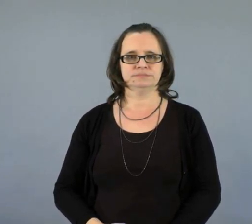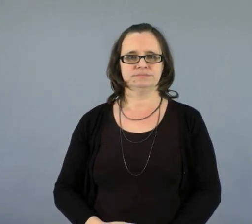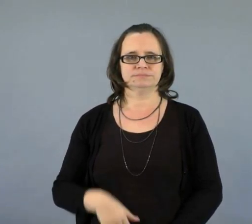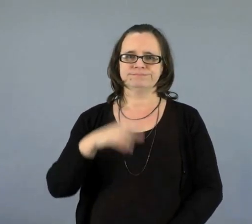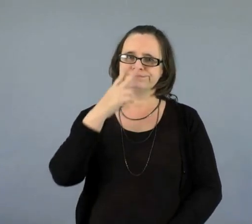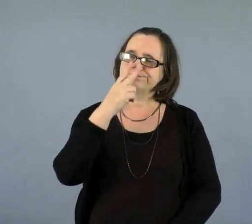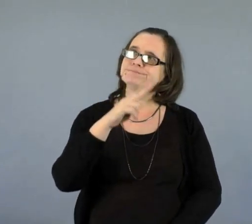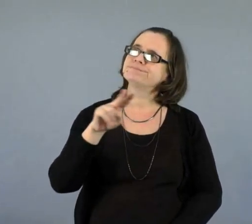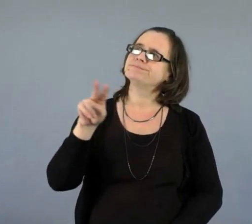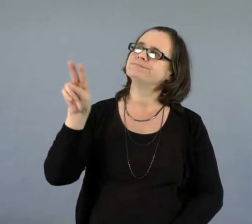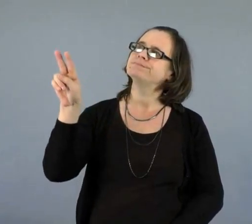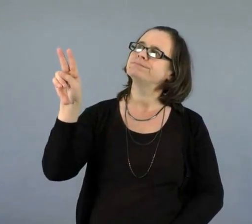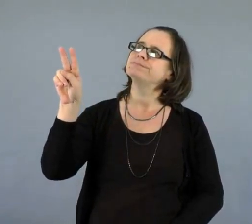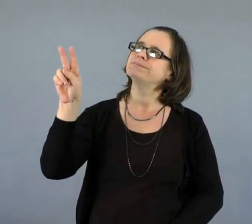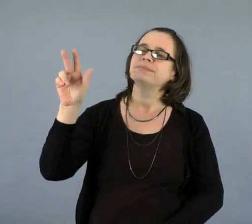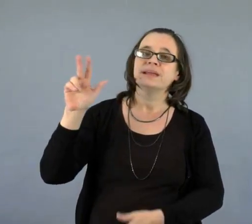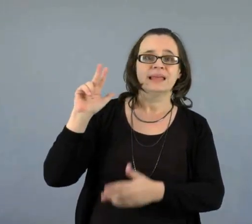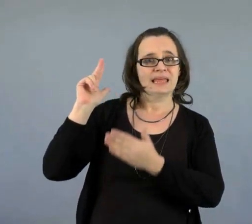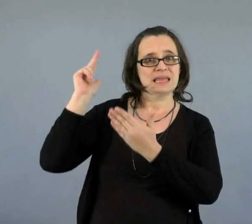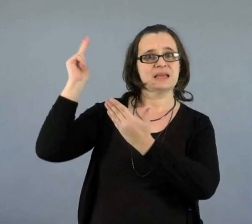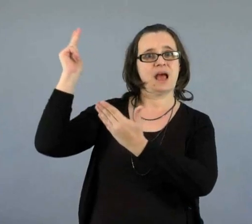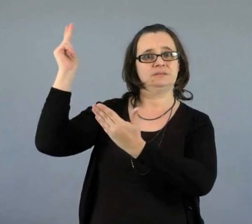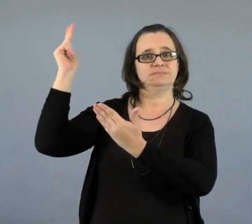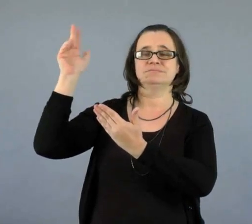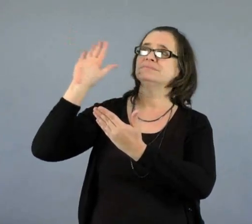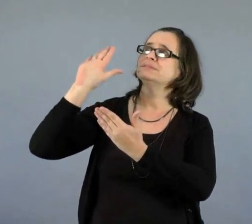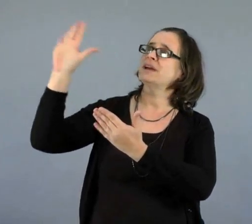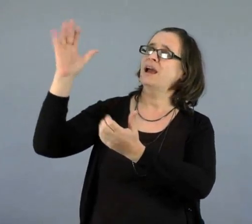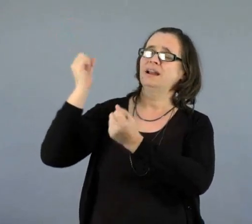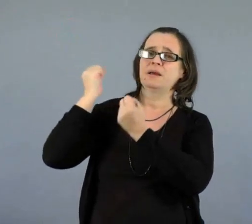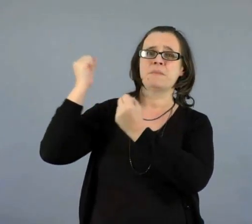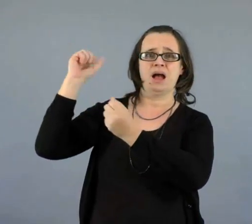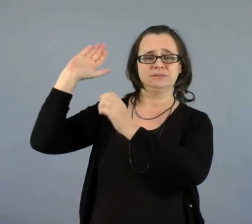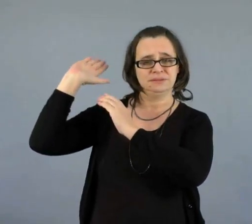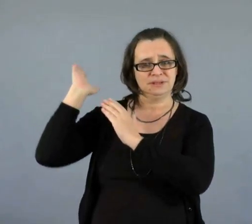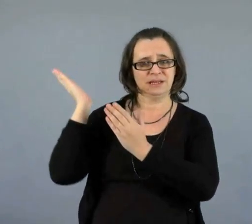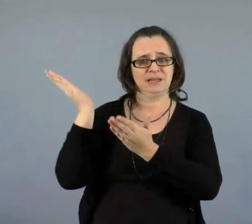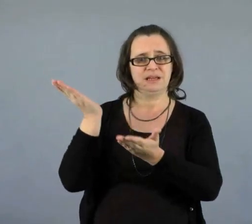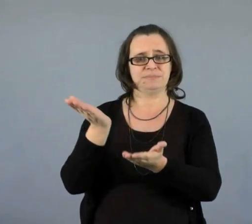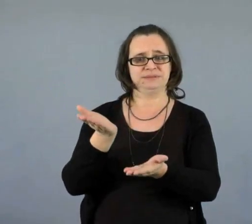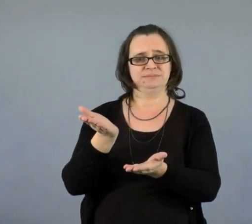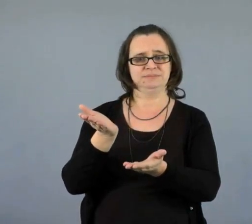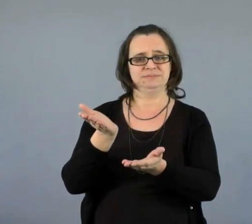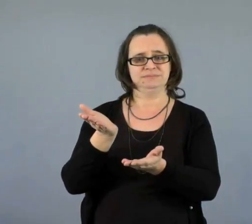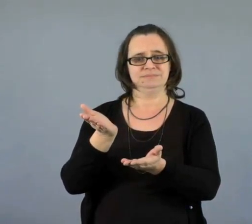Schaut auf Gott Gott gibt uns seine Gewalt